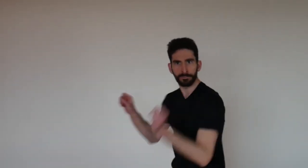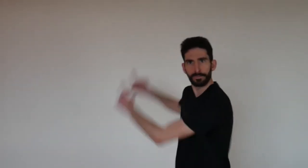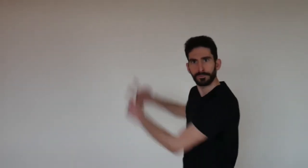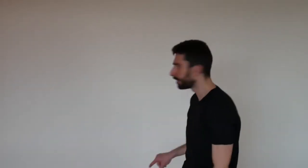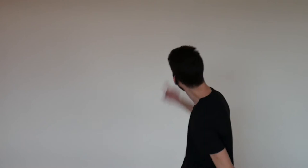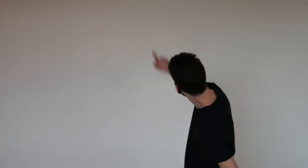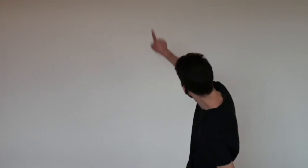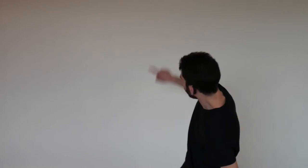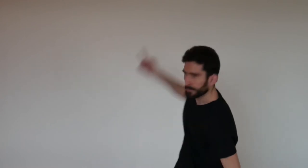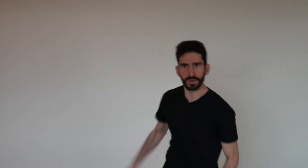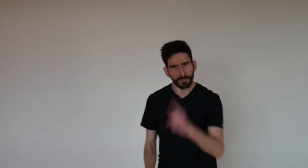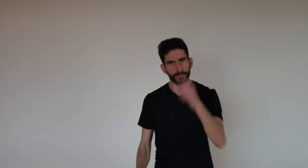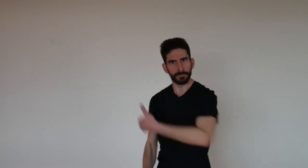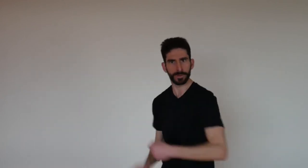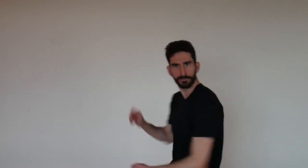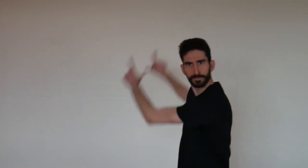*Powerpoint*